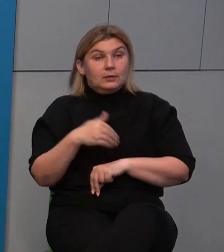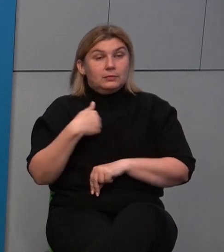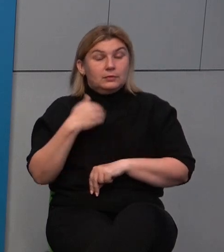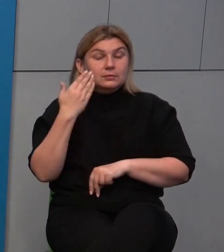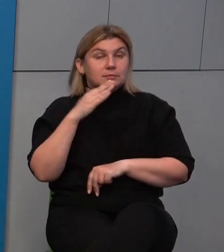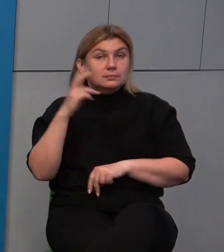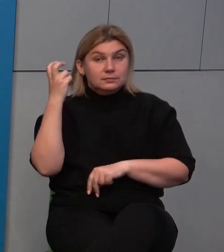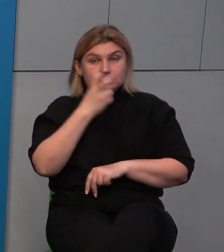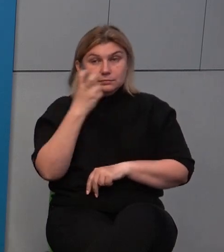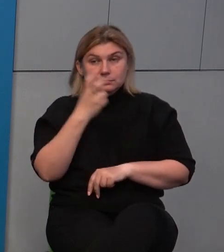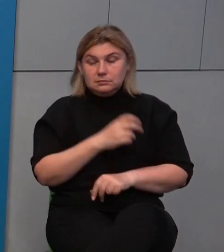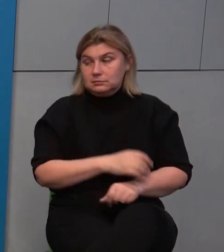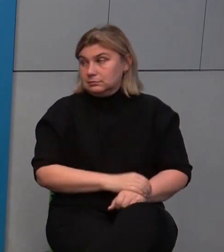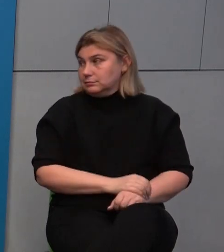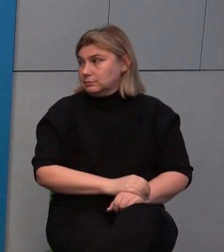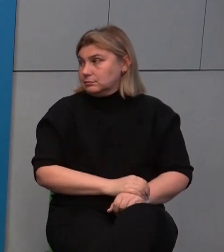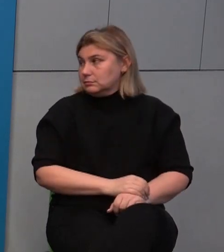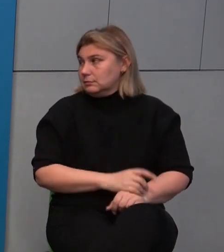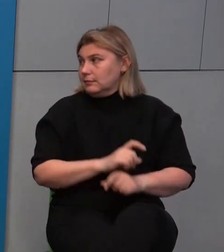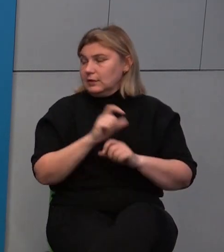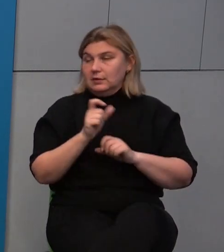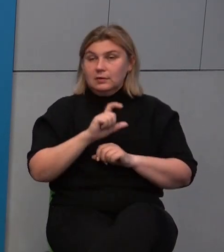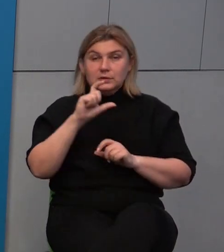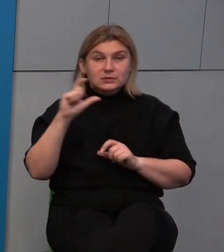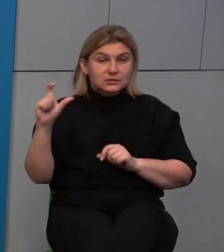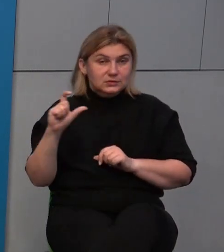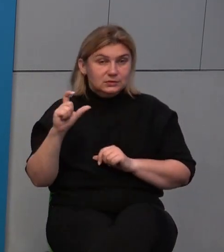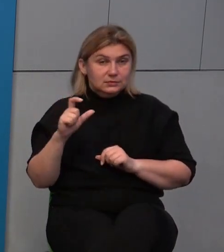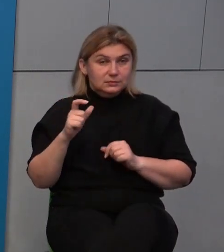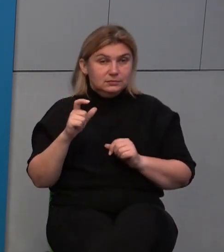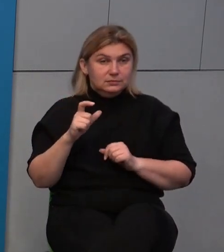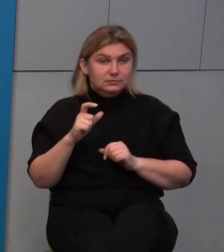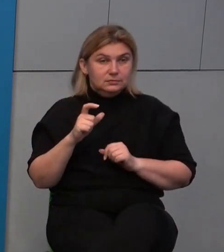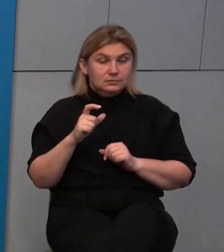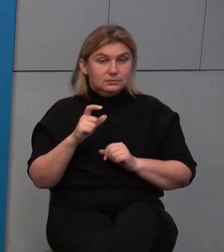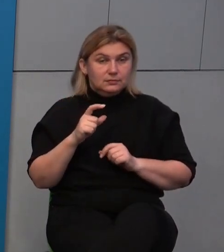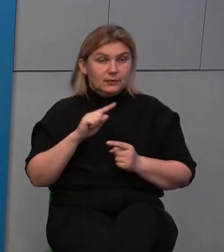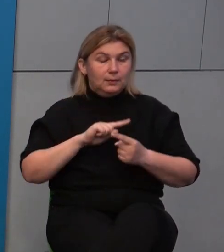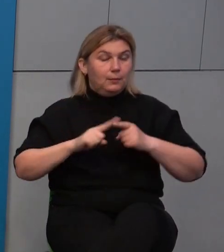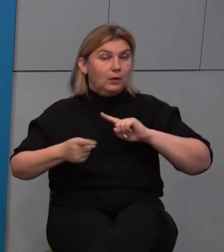bo one nieustannie uruchamiały całą politykę.